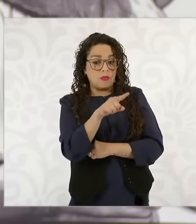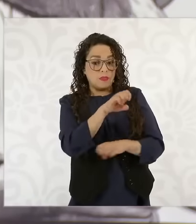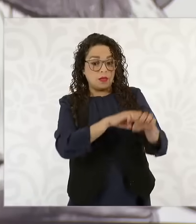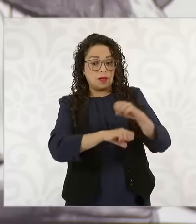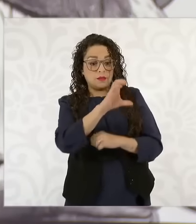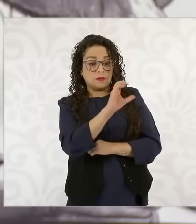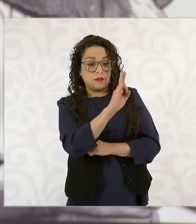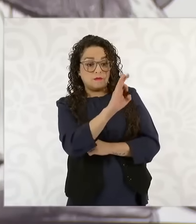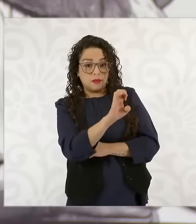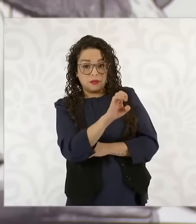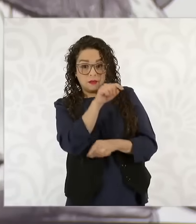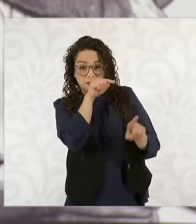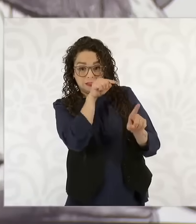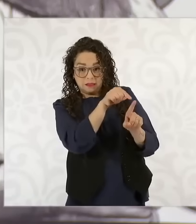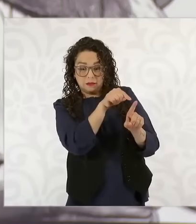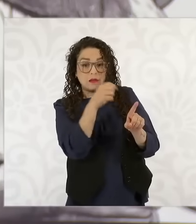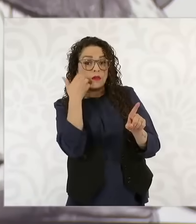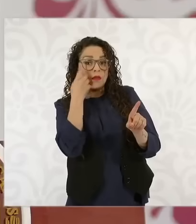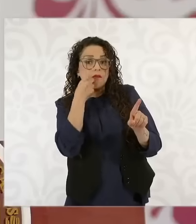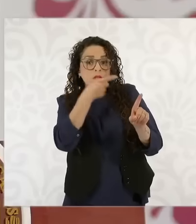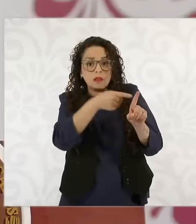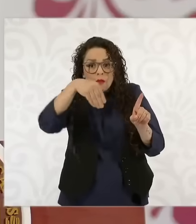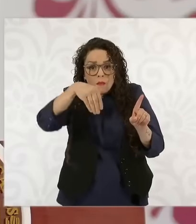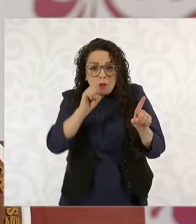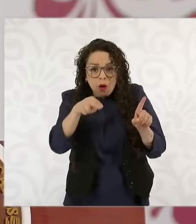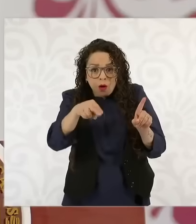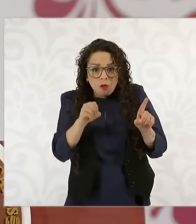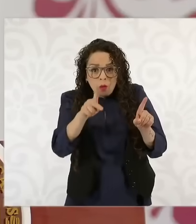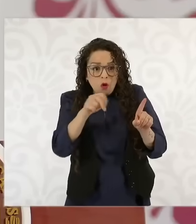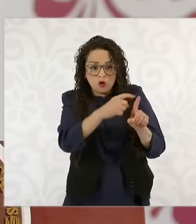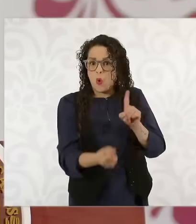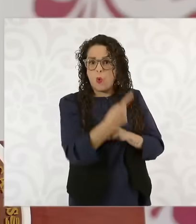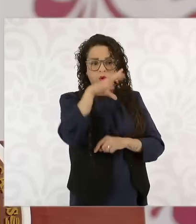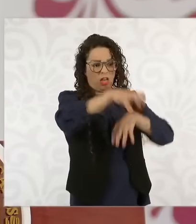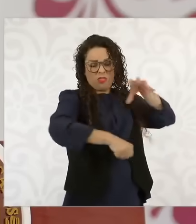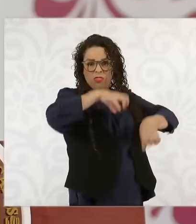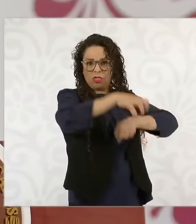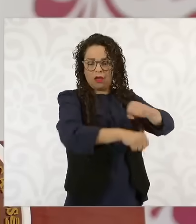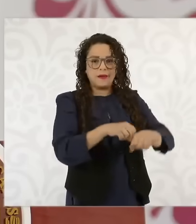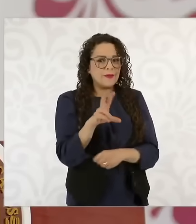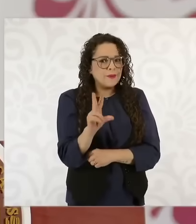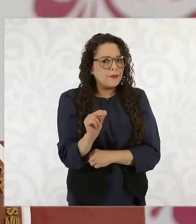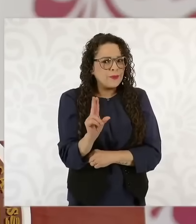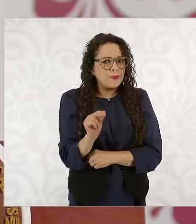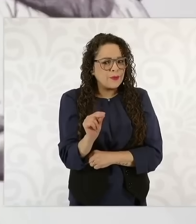monopolio de las empresas públicas, que es muy importante porque nos permite que la mayoría